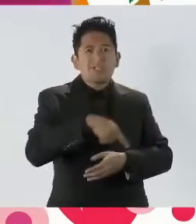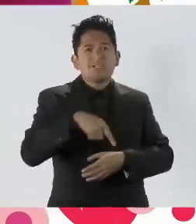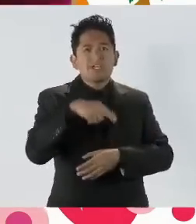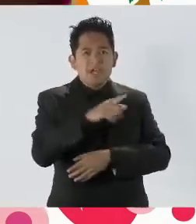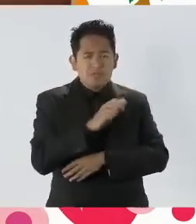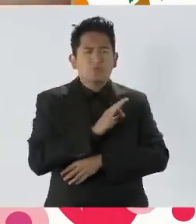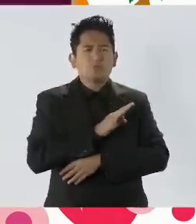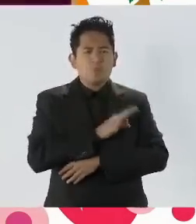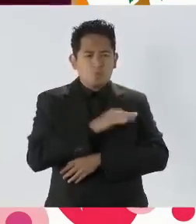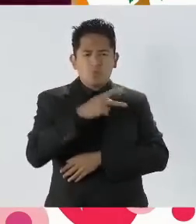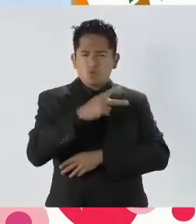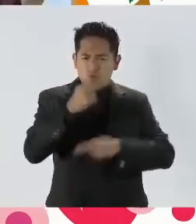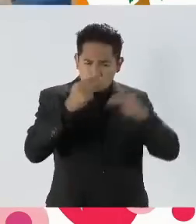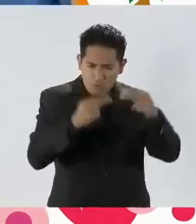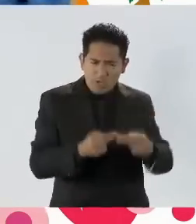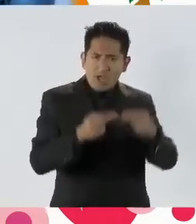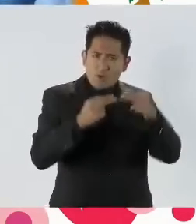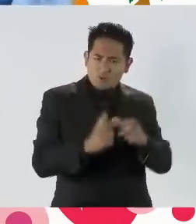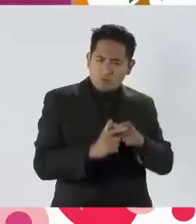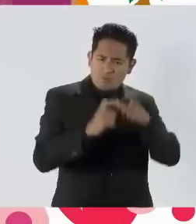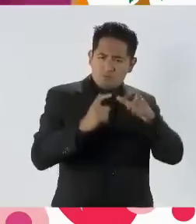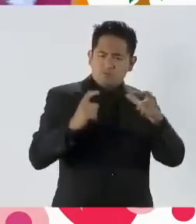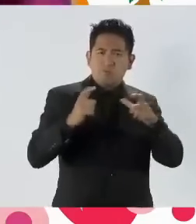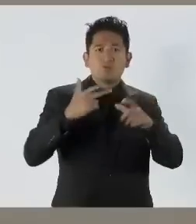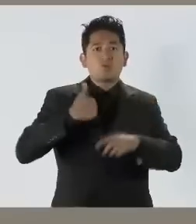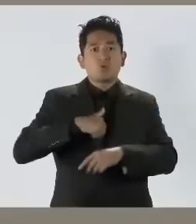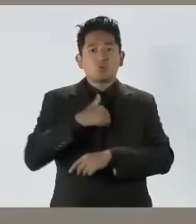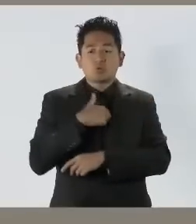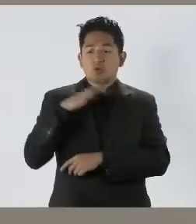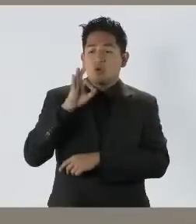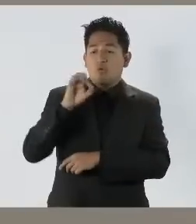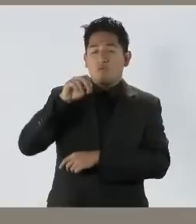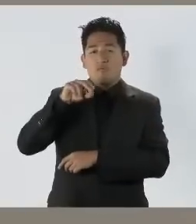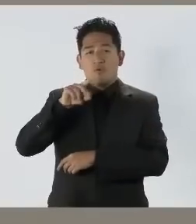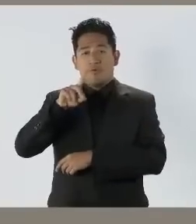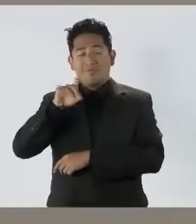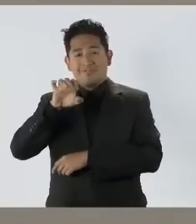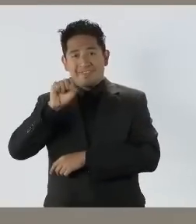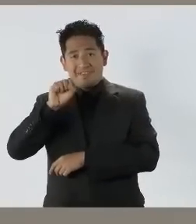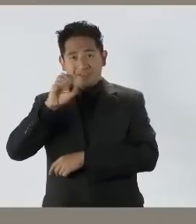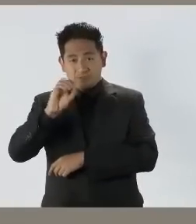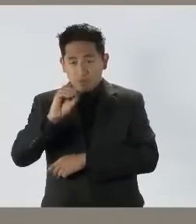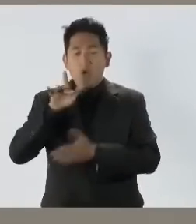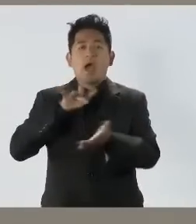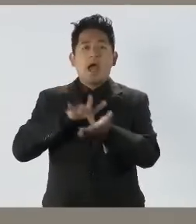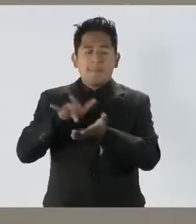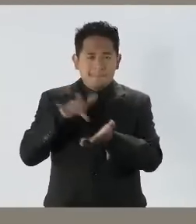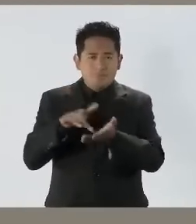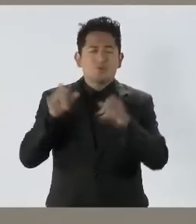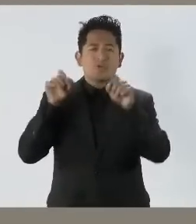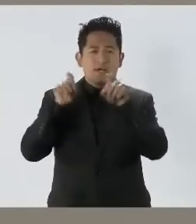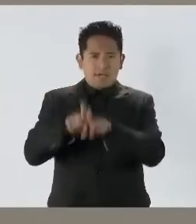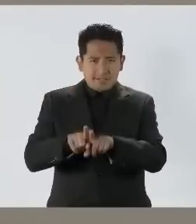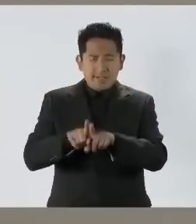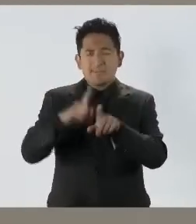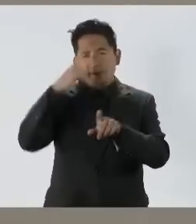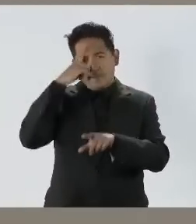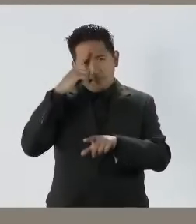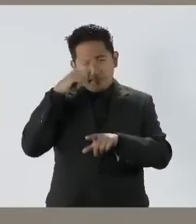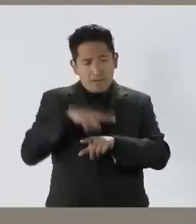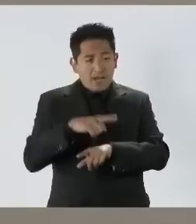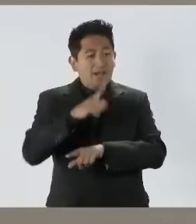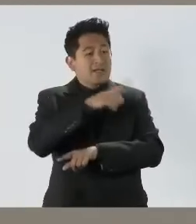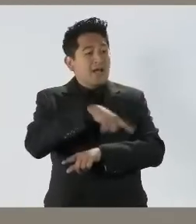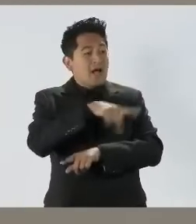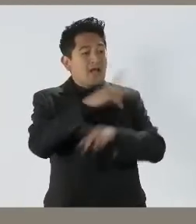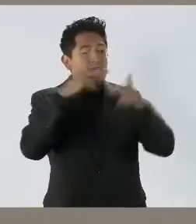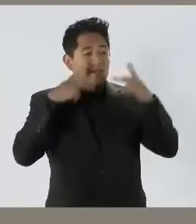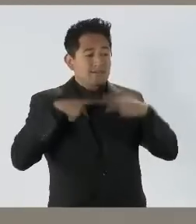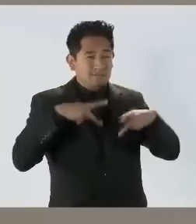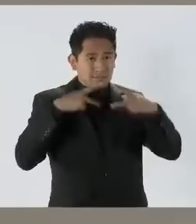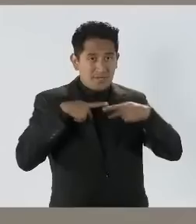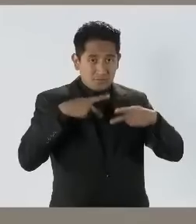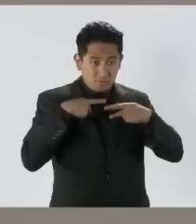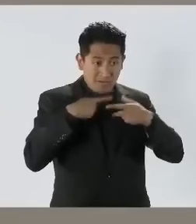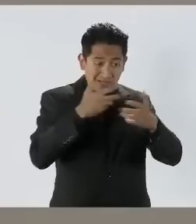a seguir fortaleciendo fondeso como el instrumento de apoyo para la población que quiere generar un